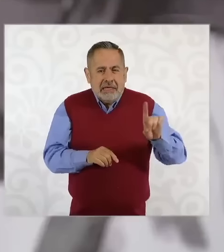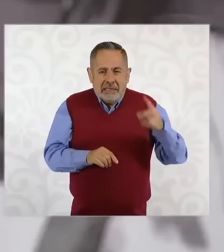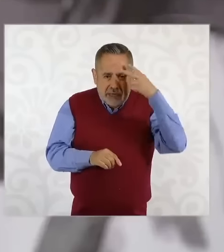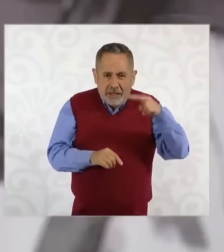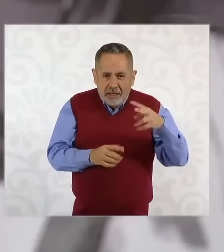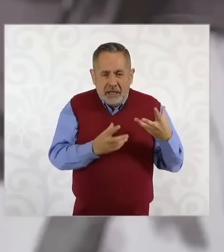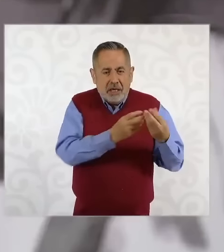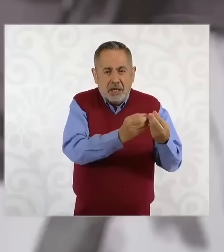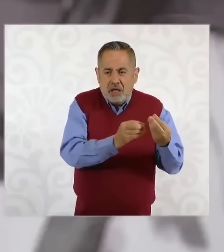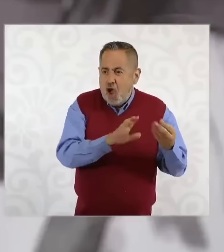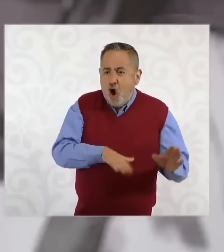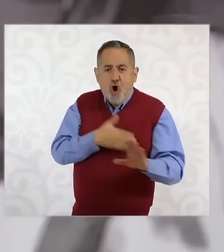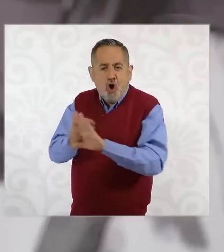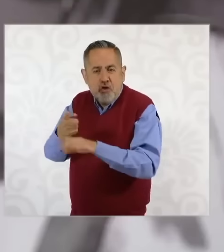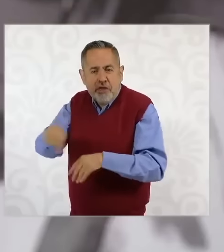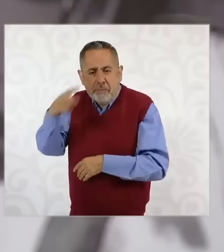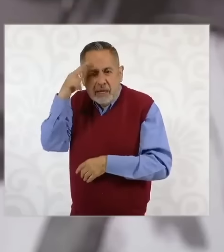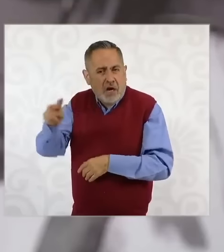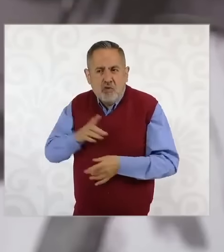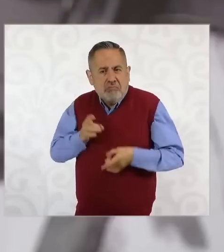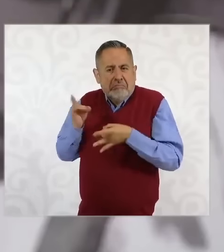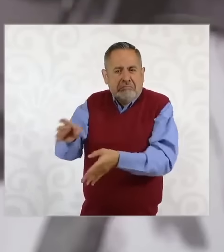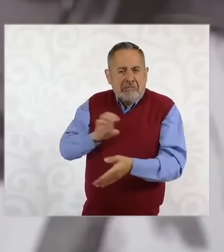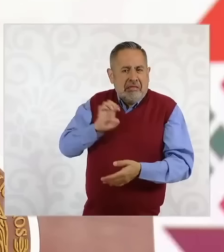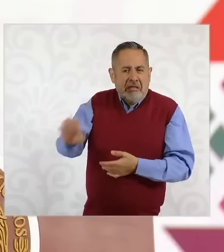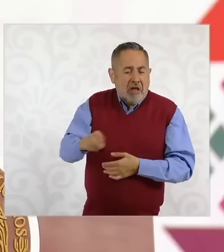no quiere a las mexicanas y a los mexicanos, no quiere al pueblo de México.